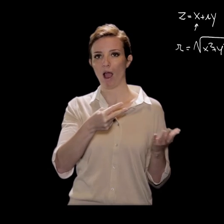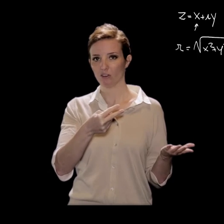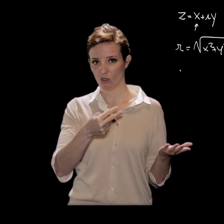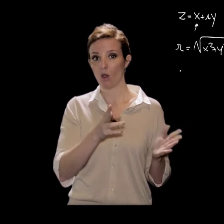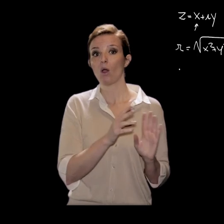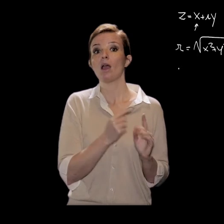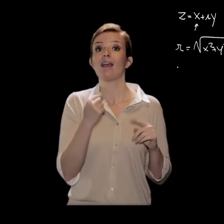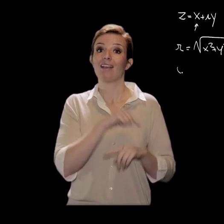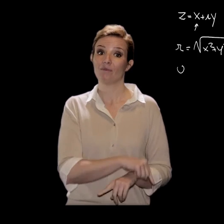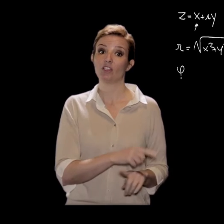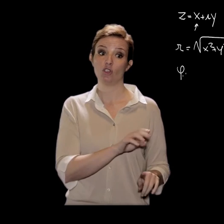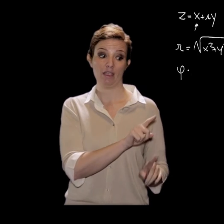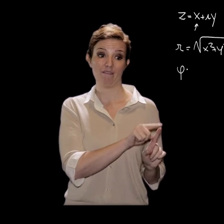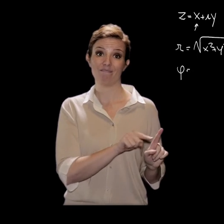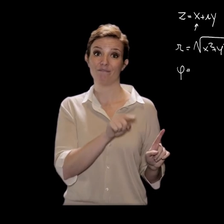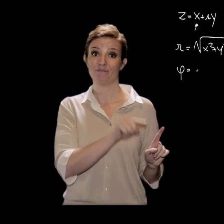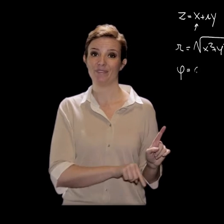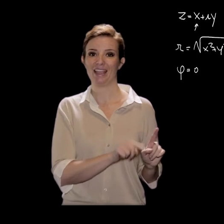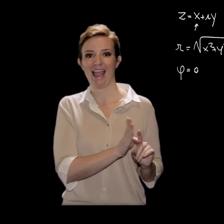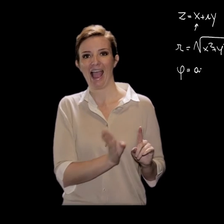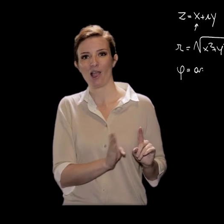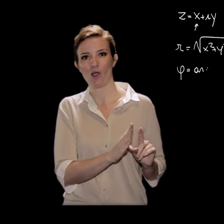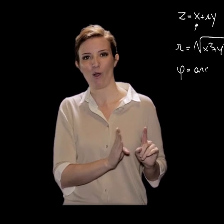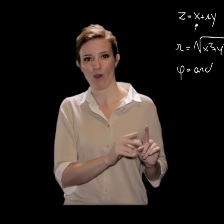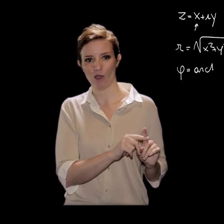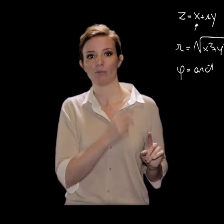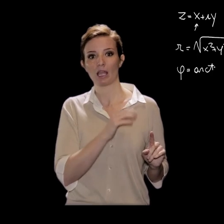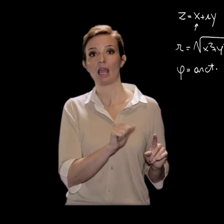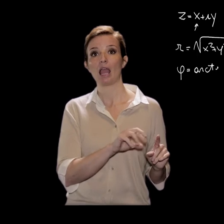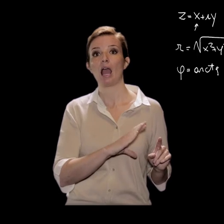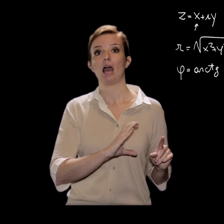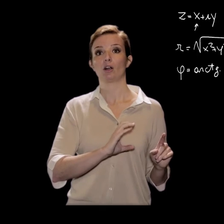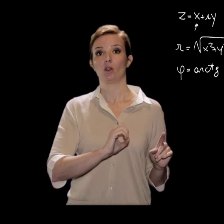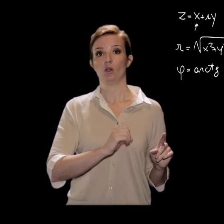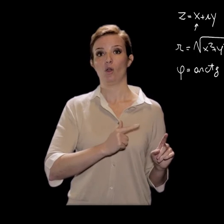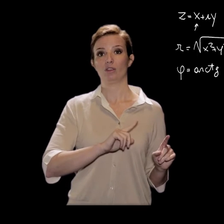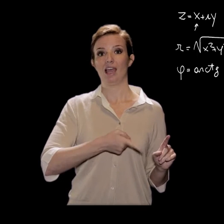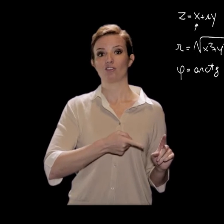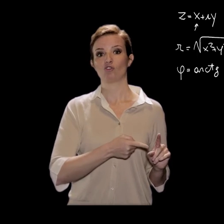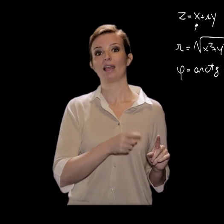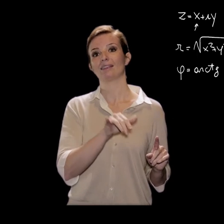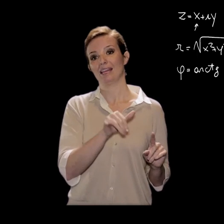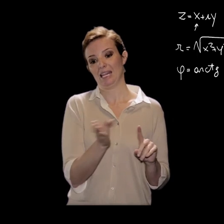Φ è pari all'arcotangente di y/x